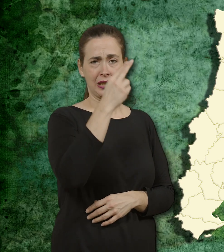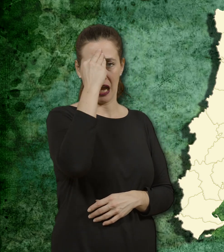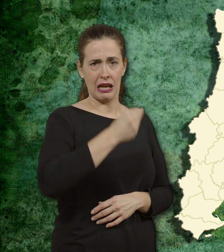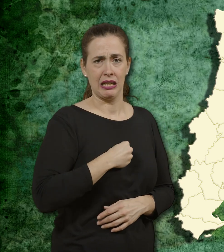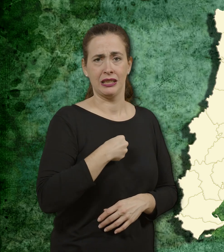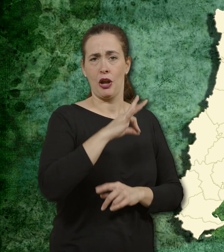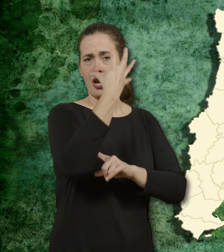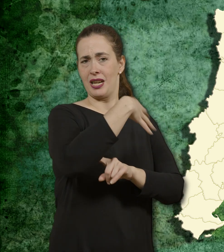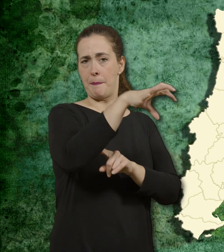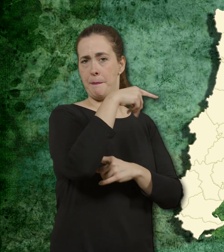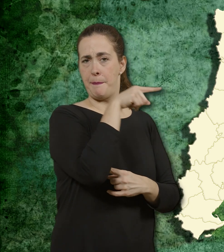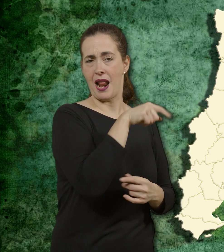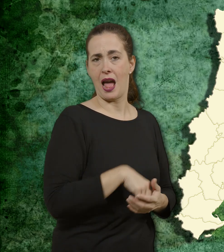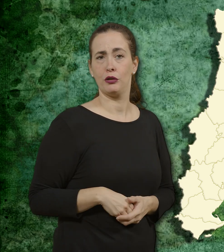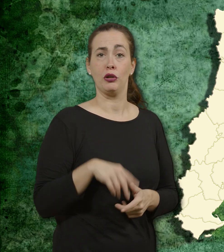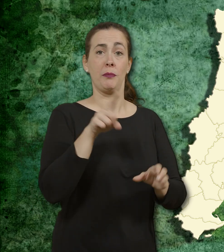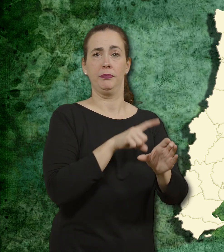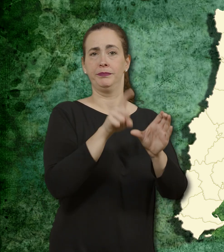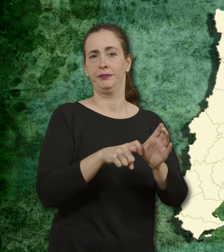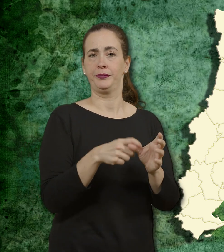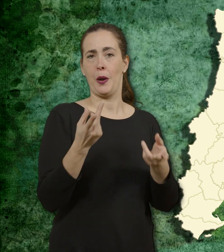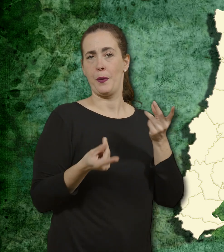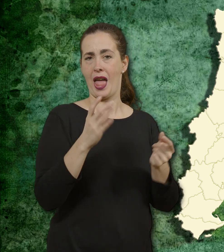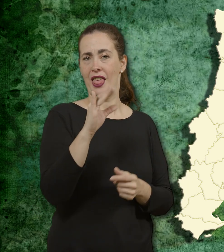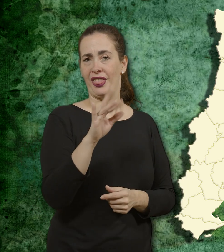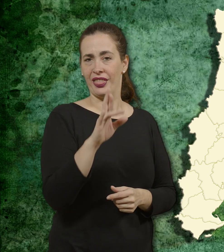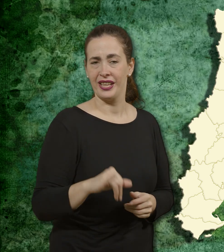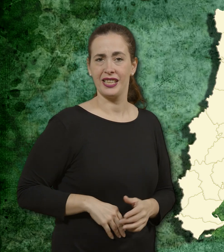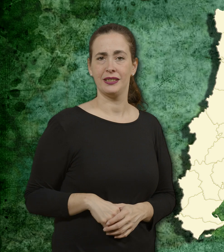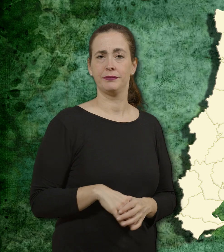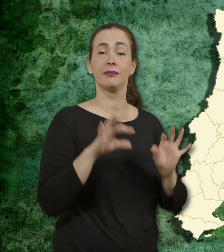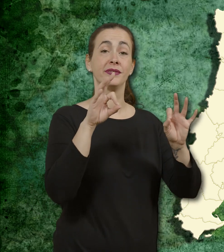Visitar l’església i campanar de Sant Genís. Participar en el Ball del Ciri.